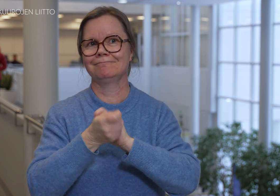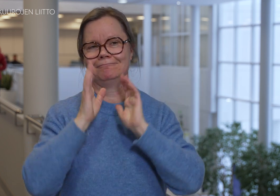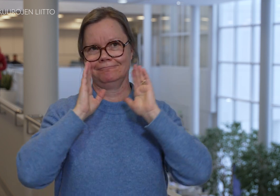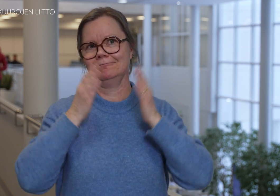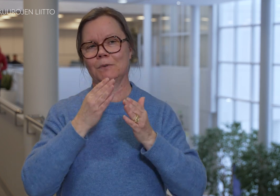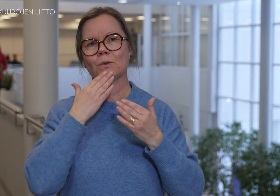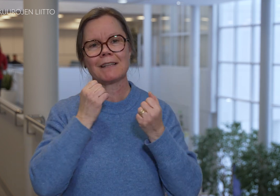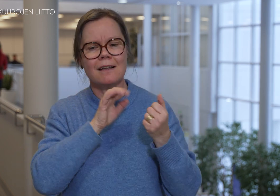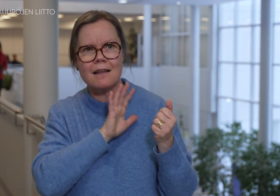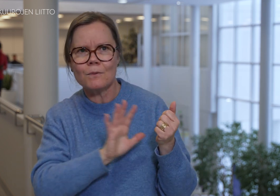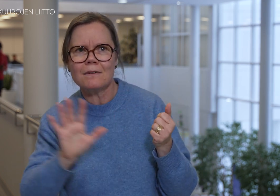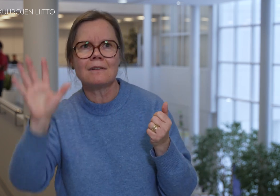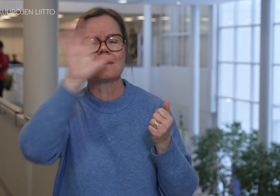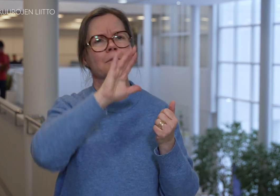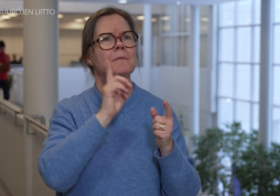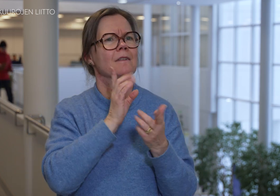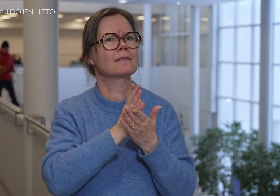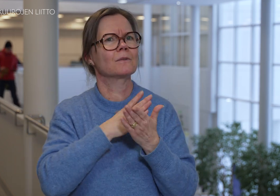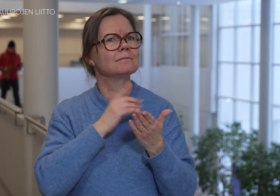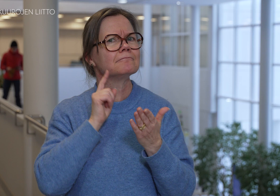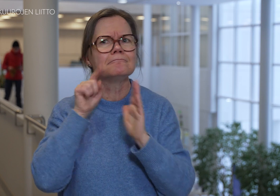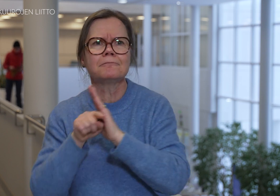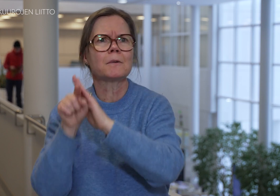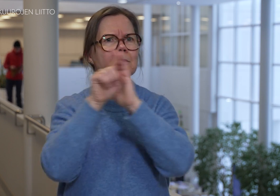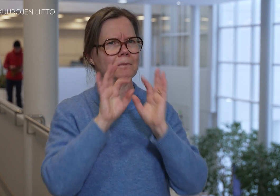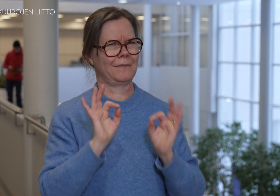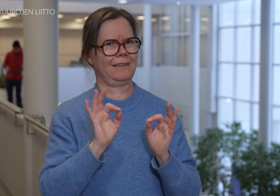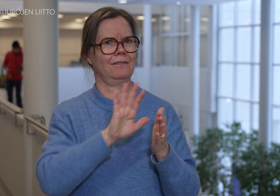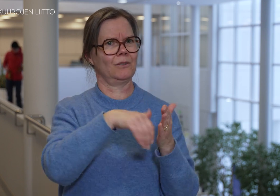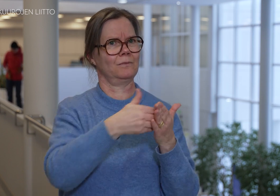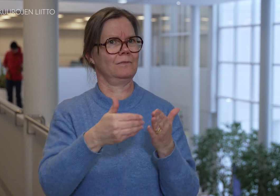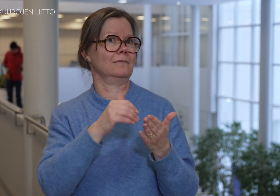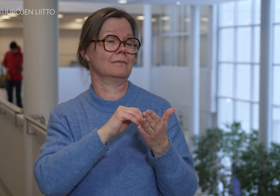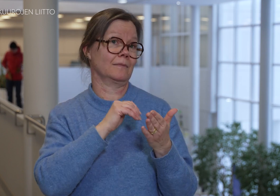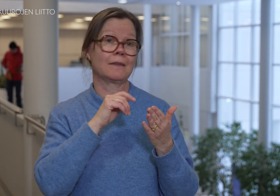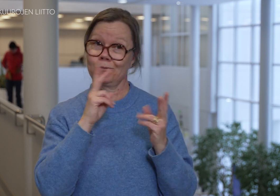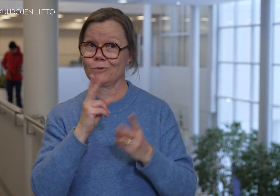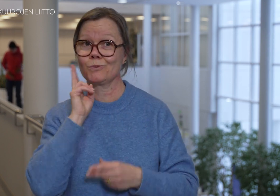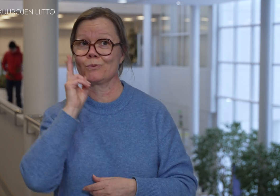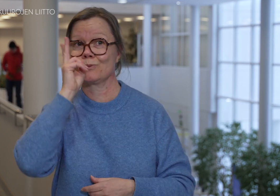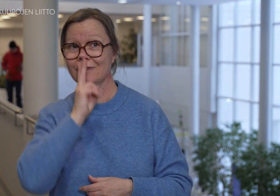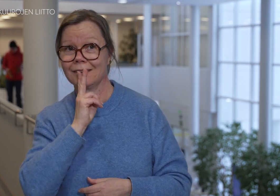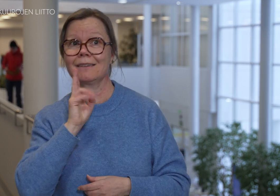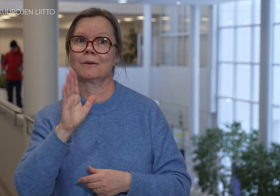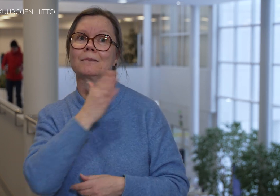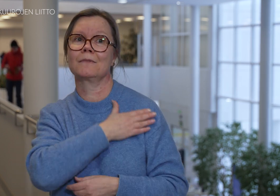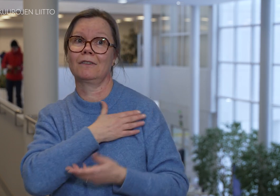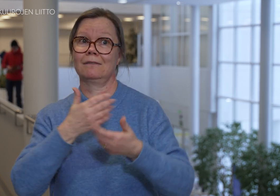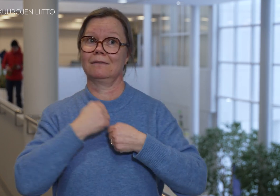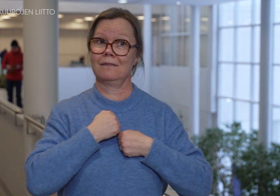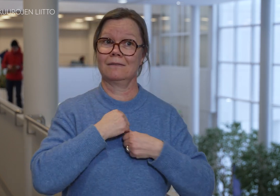Kiertueella käytiin läpi hyvinvointialueiden vaikutusta viittomakielisten ja kuurosokeiden palveluihin -